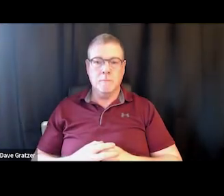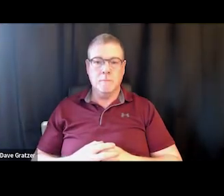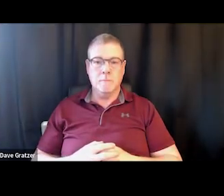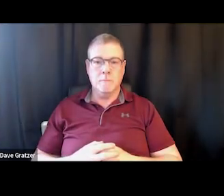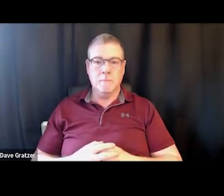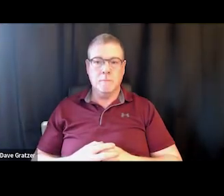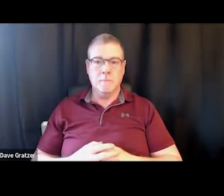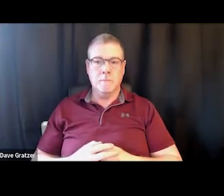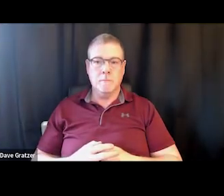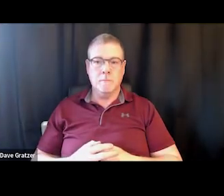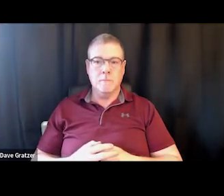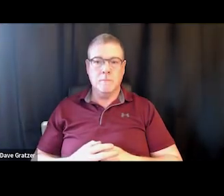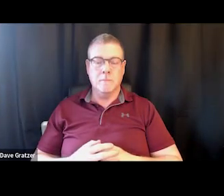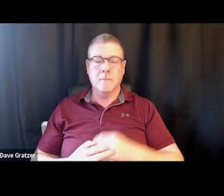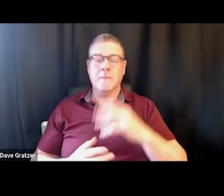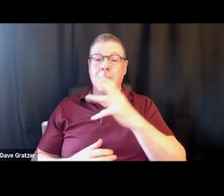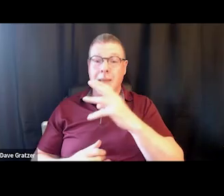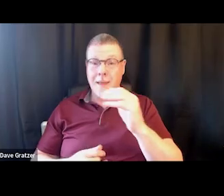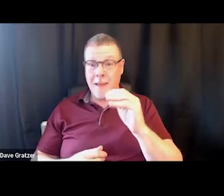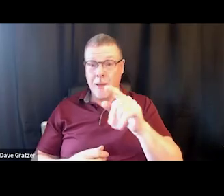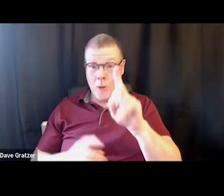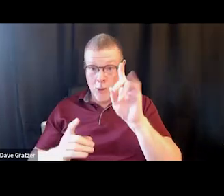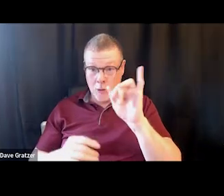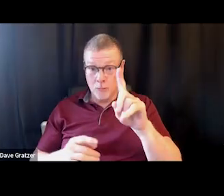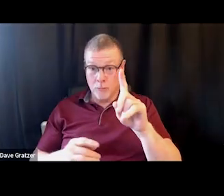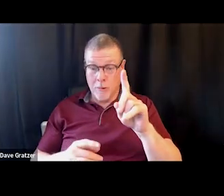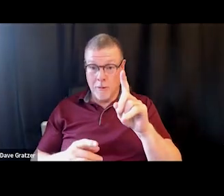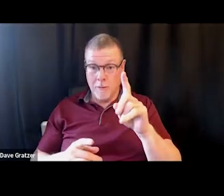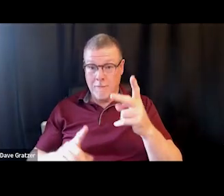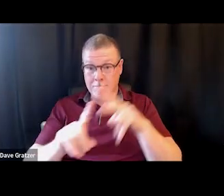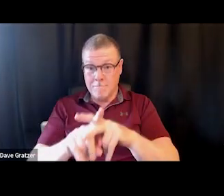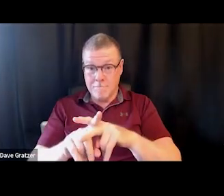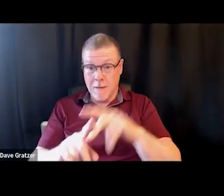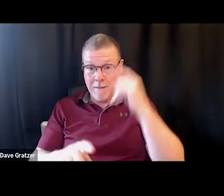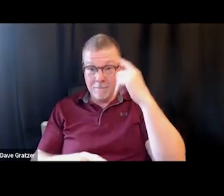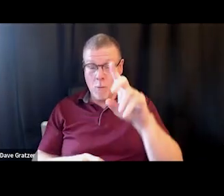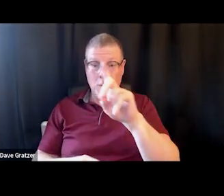¿Y trataste de solicitar beneficios por discapacidad antes de que te ayudara con tu solicitud?